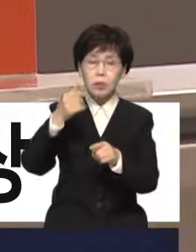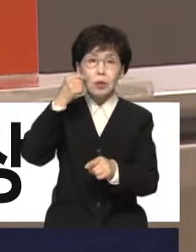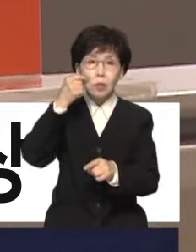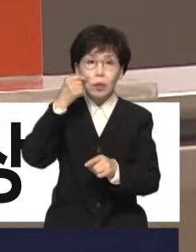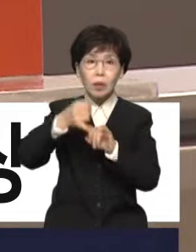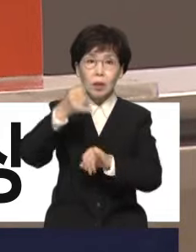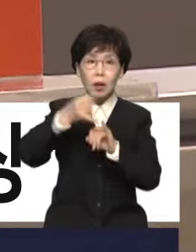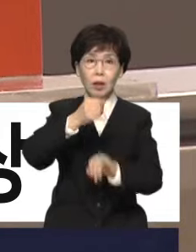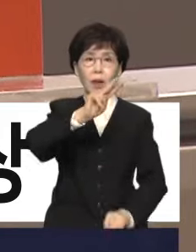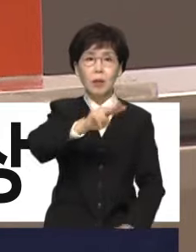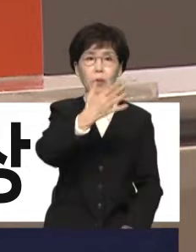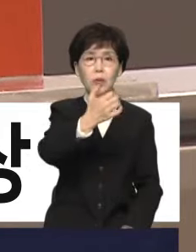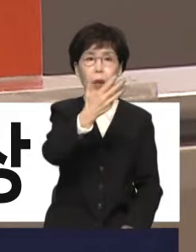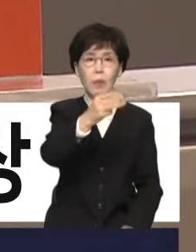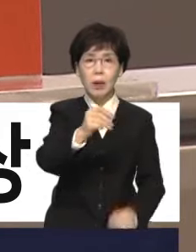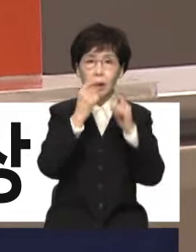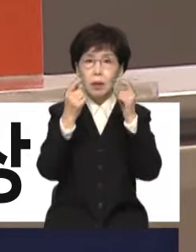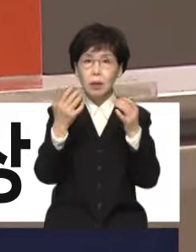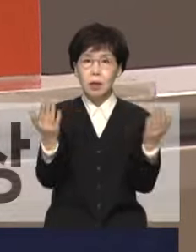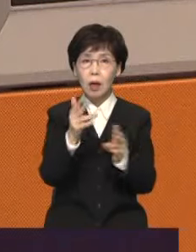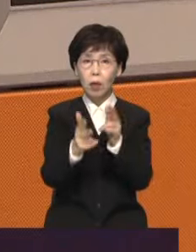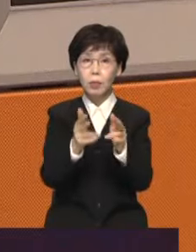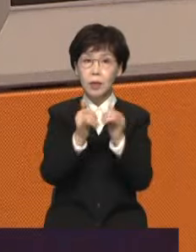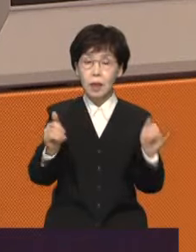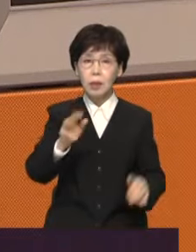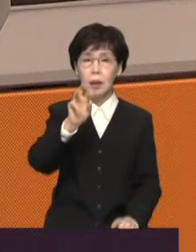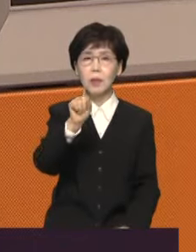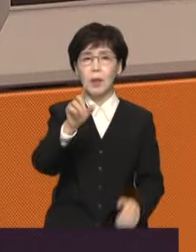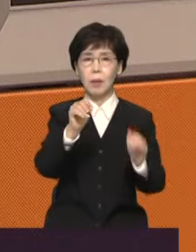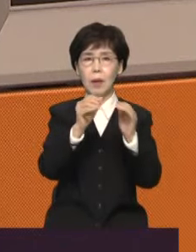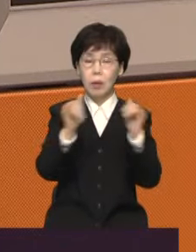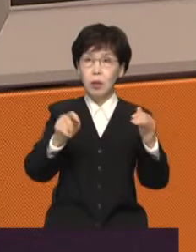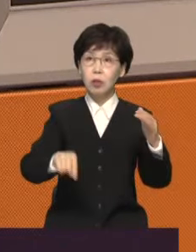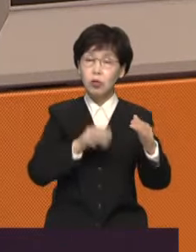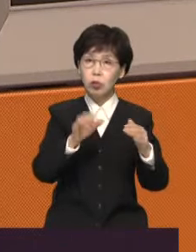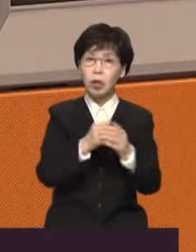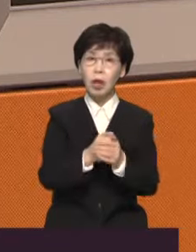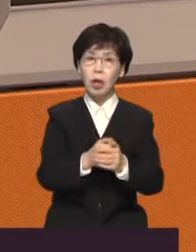298만 명, 개인사업자는 31만 명입니다. 이들 가운데 지난달 말 기준으로 개인 약